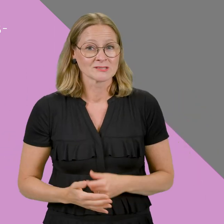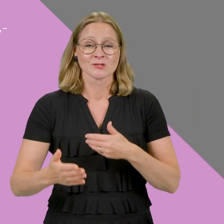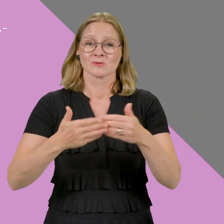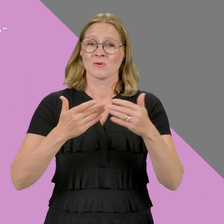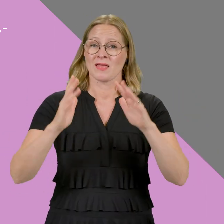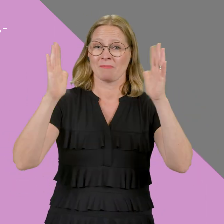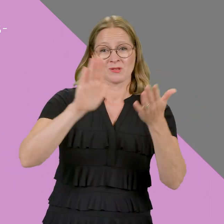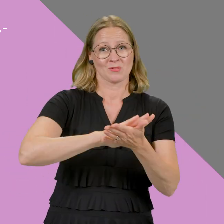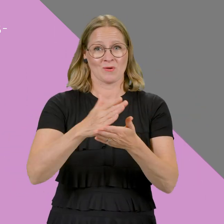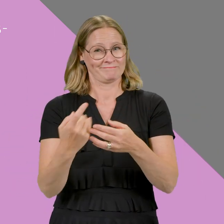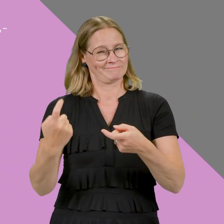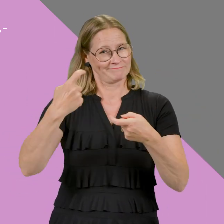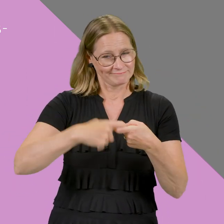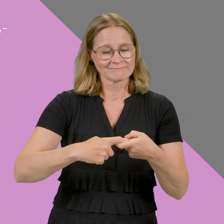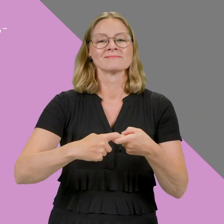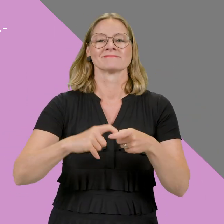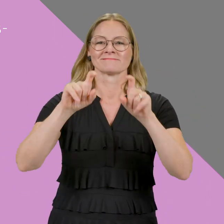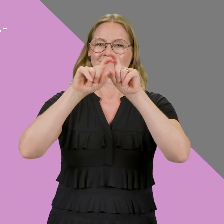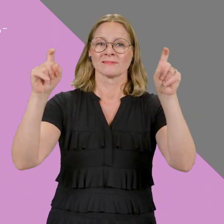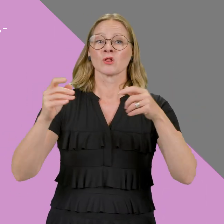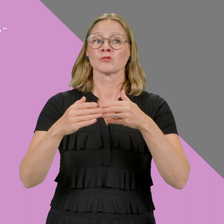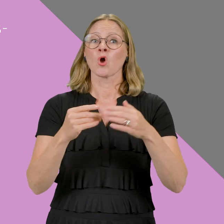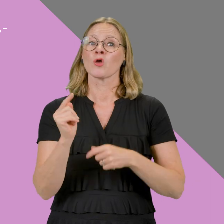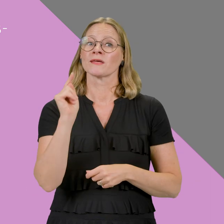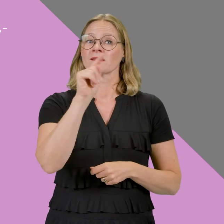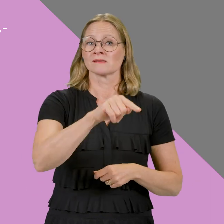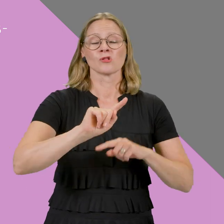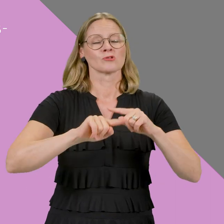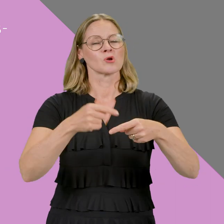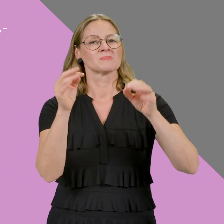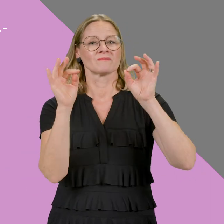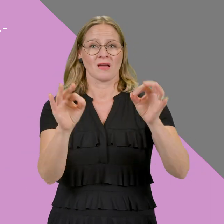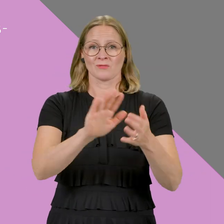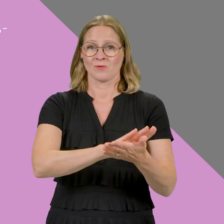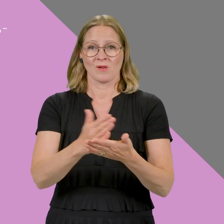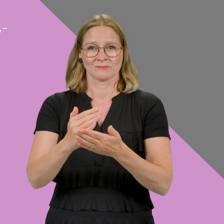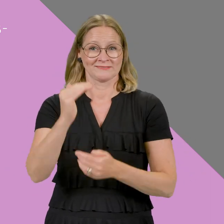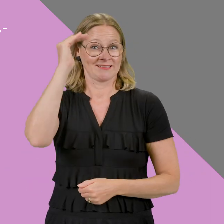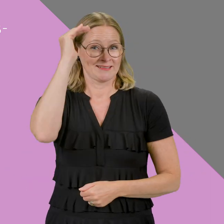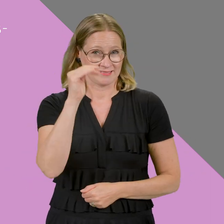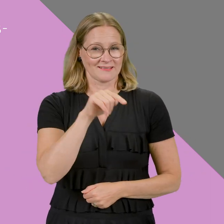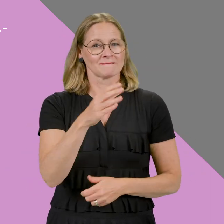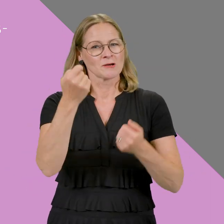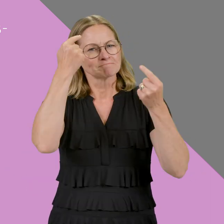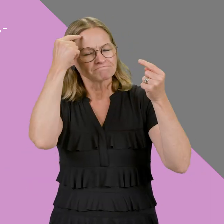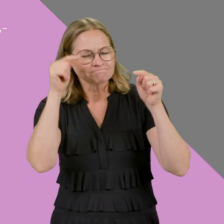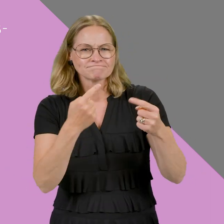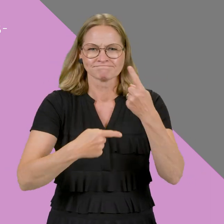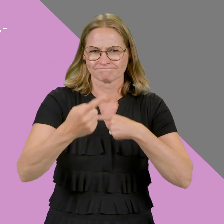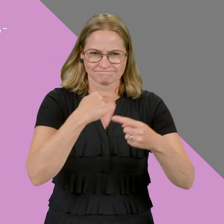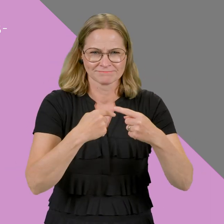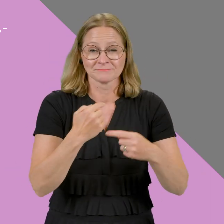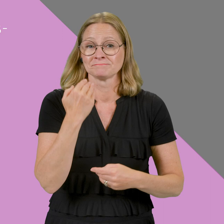Työelämätulkkauksiin syvennytään Töihin toimivaa tulkkausta -illassa -